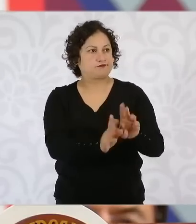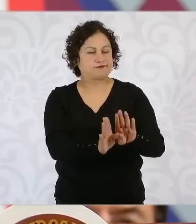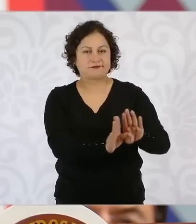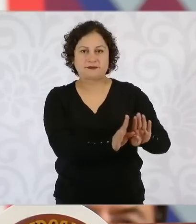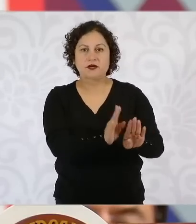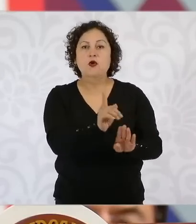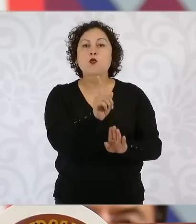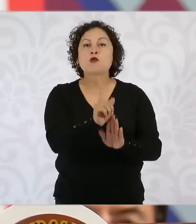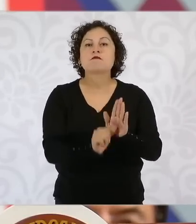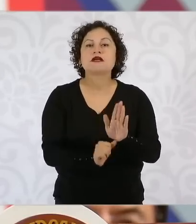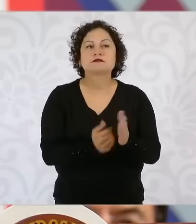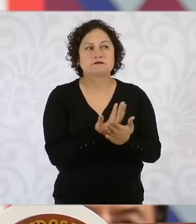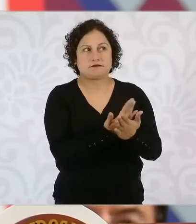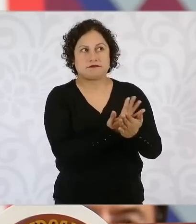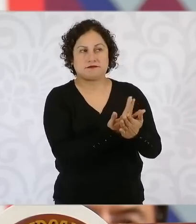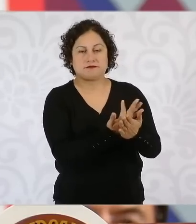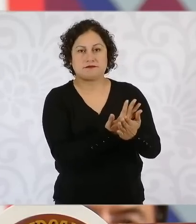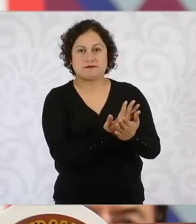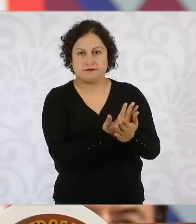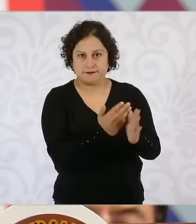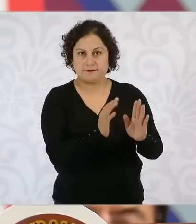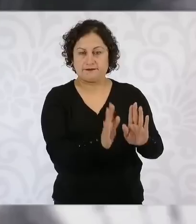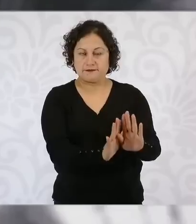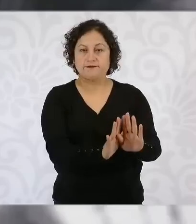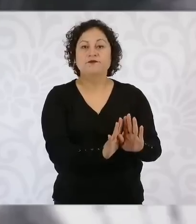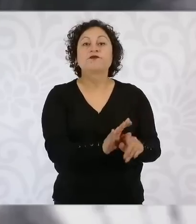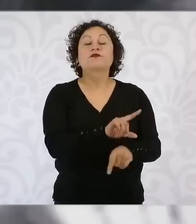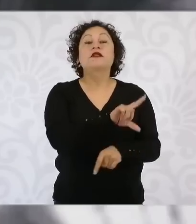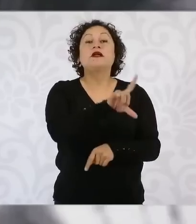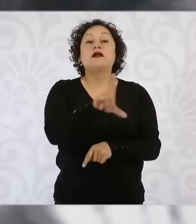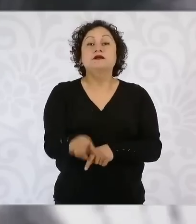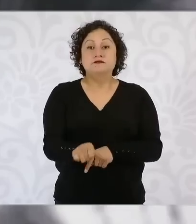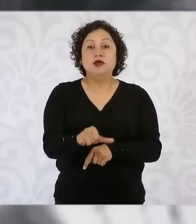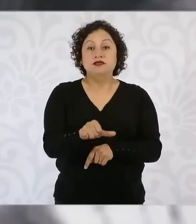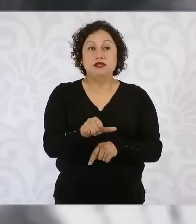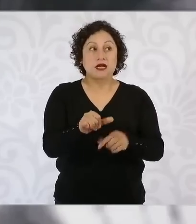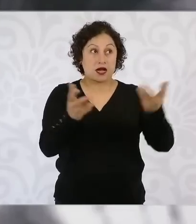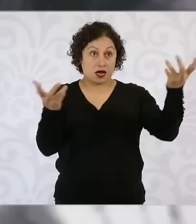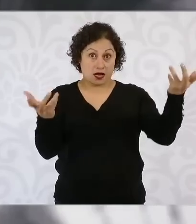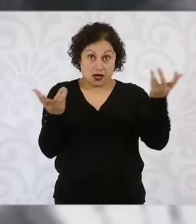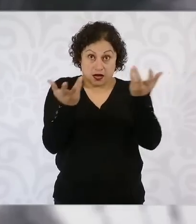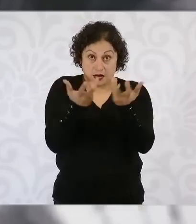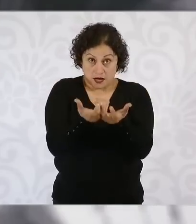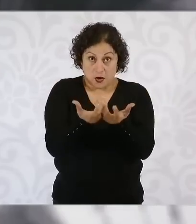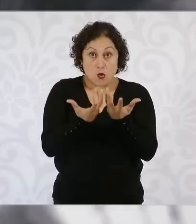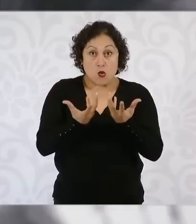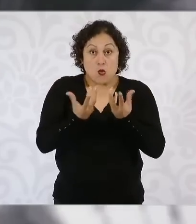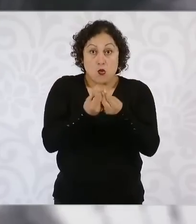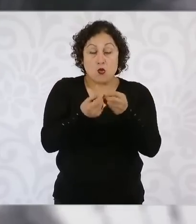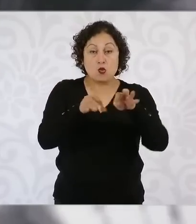dos temas en seguridad y en fentanilo y también aqu él revisaría el tema del